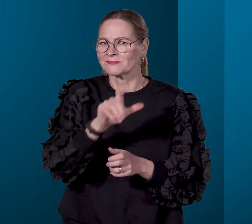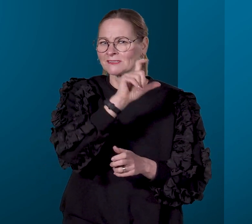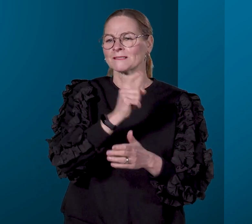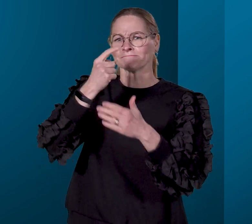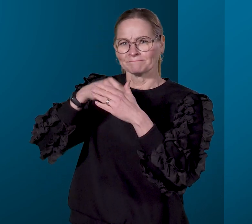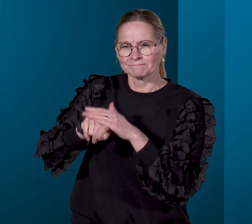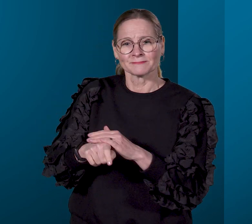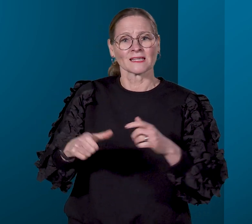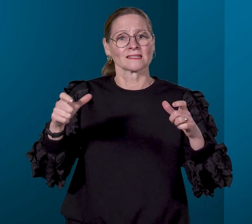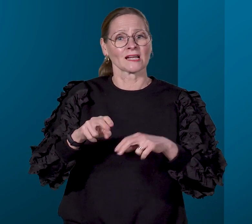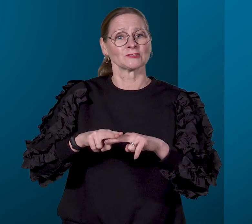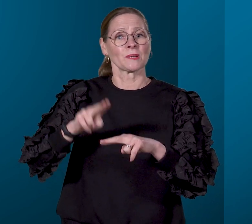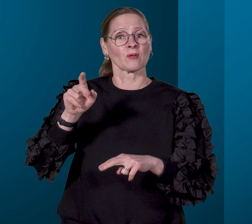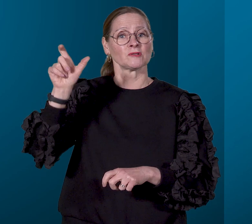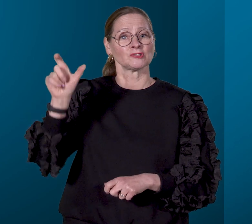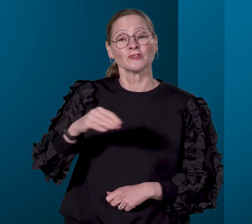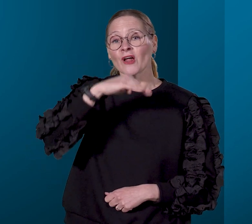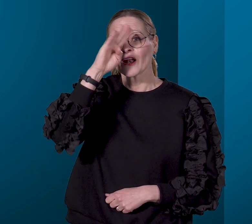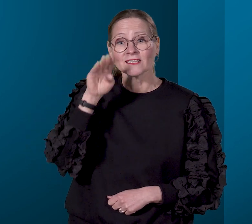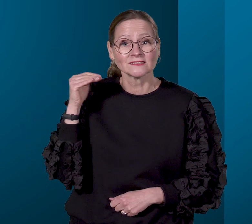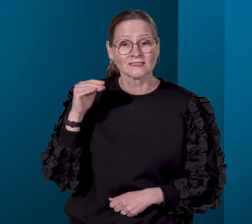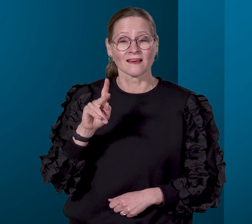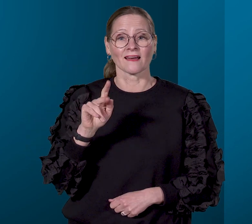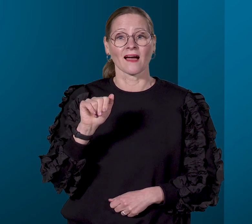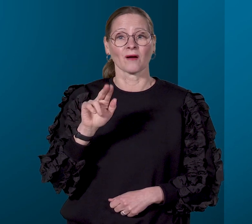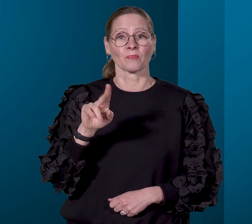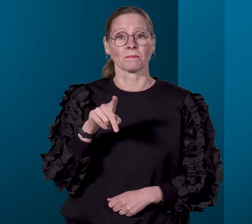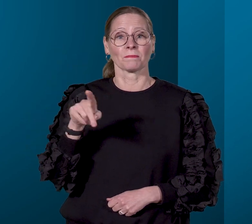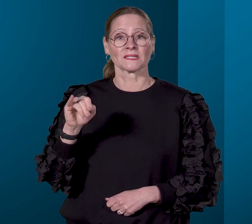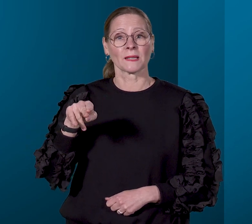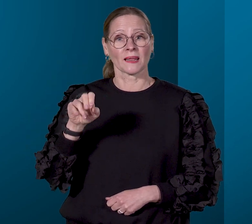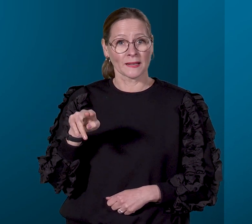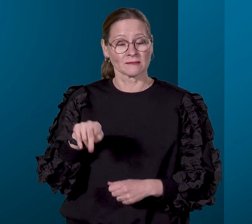jossa hän käy jututtamassa järjestöneuvos Liisa Kauppista -